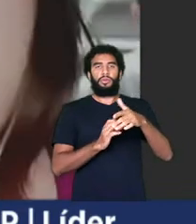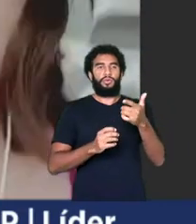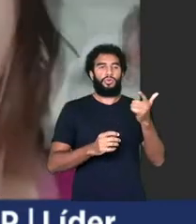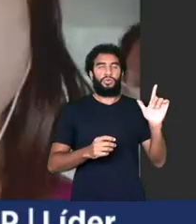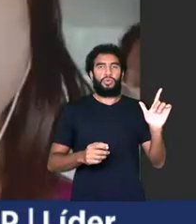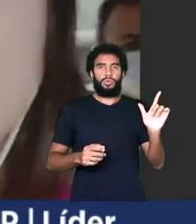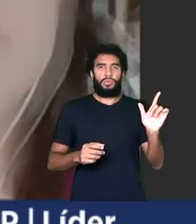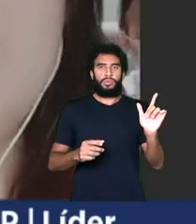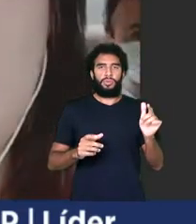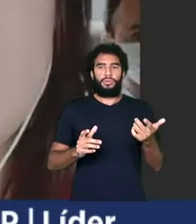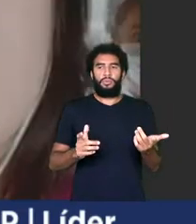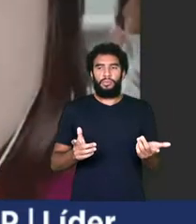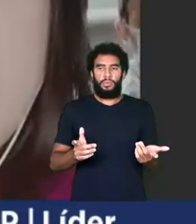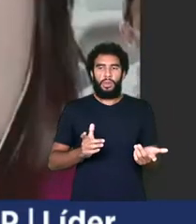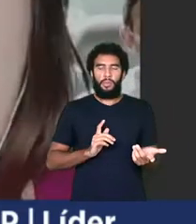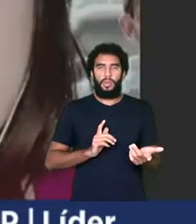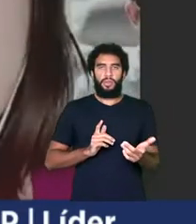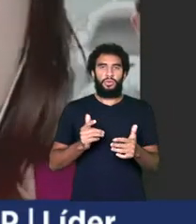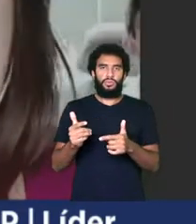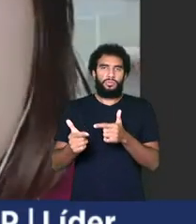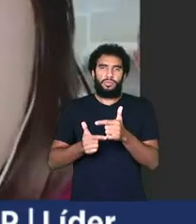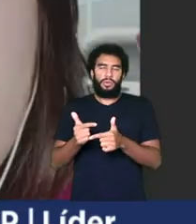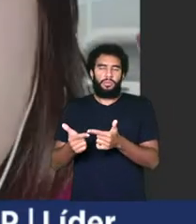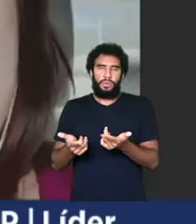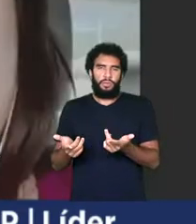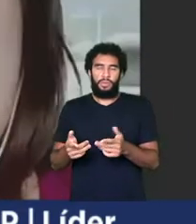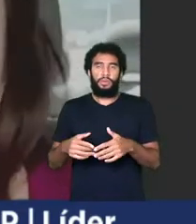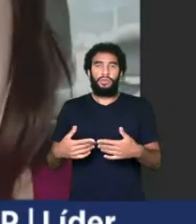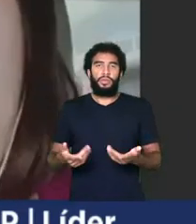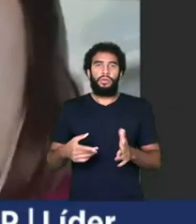PRIVILÉGIOS TRIBUTÁRIOS PERANTE AS PRINCIPAIS EMPRESAS DO BRASIL, É UM DESTAQUE